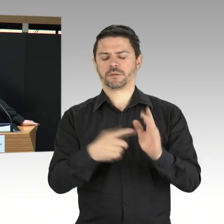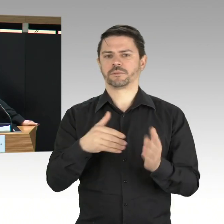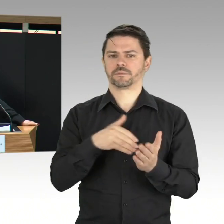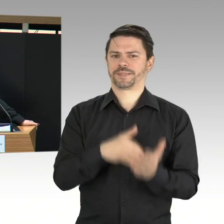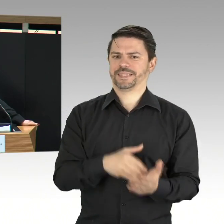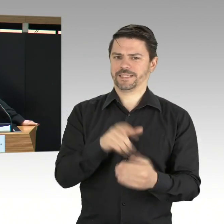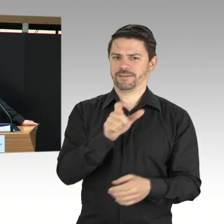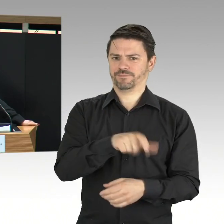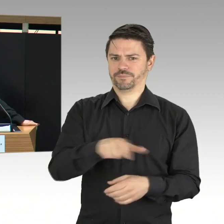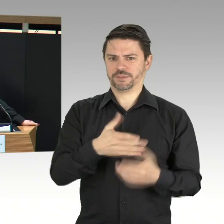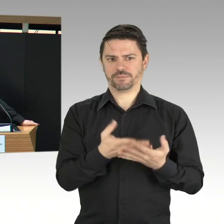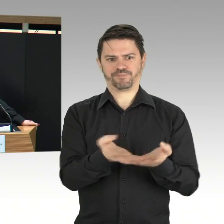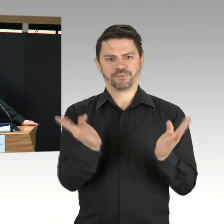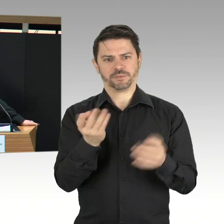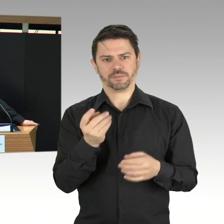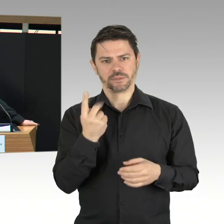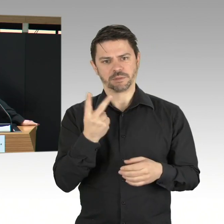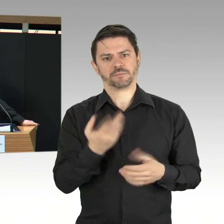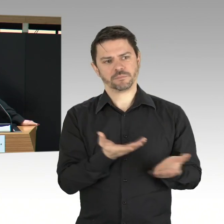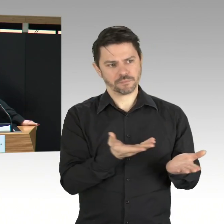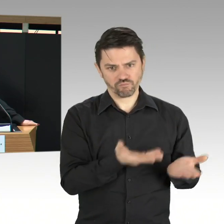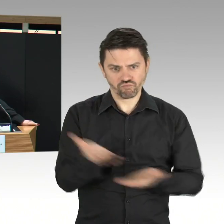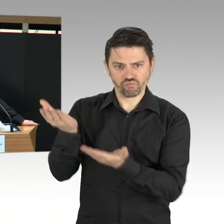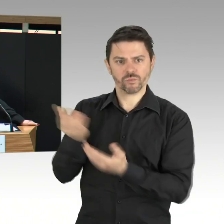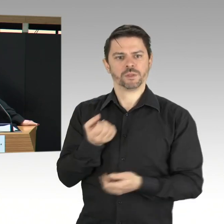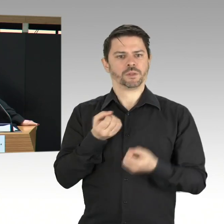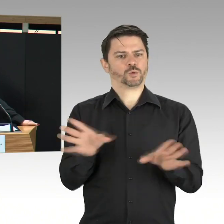nachdem Herr Dregger so viel Unfug hier erzählt hat, will ich es dann doch noch mal machen.